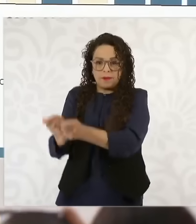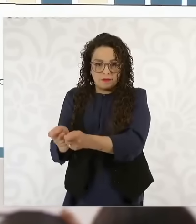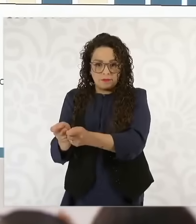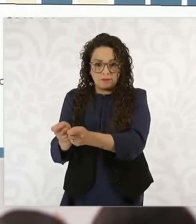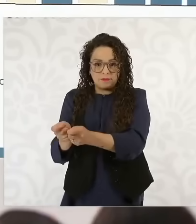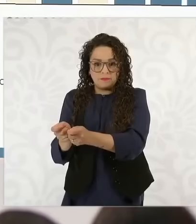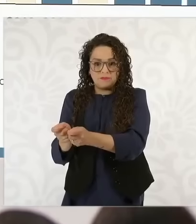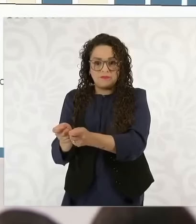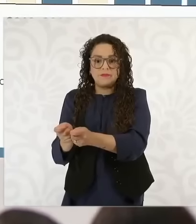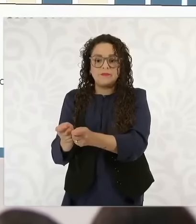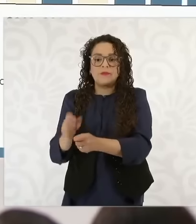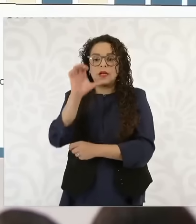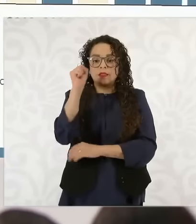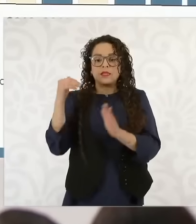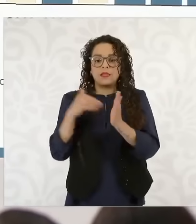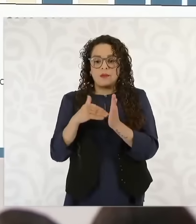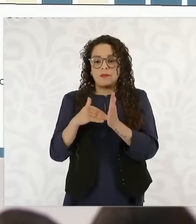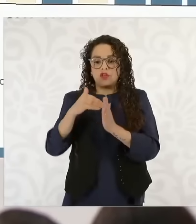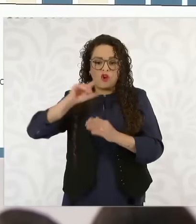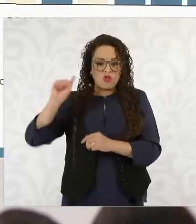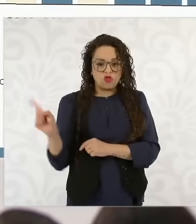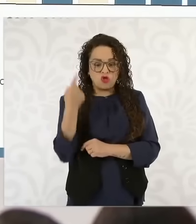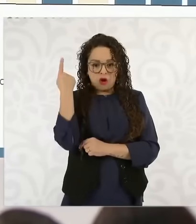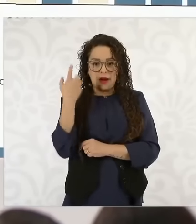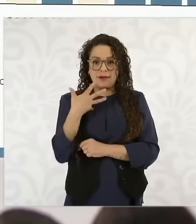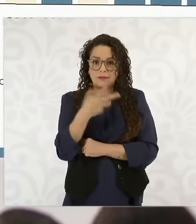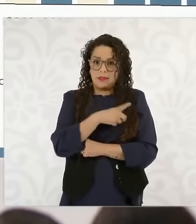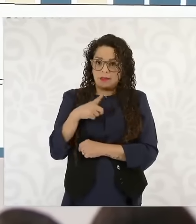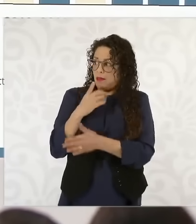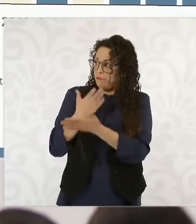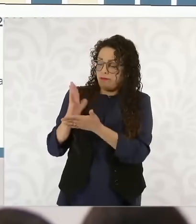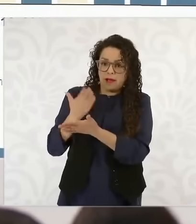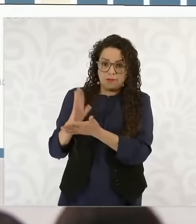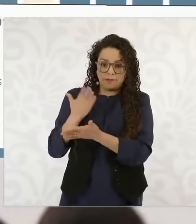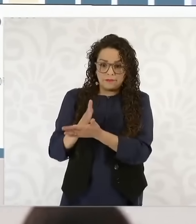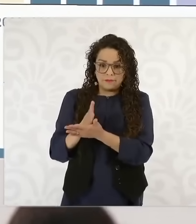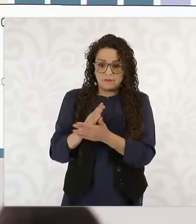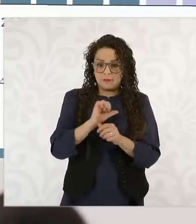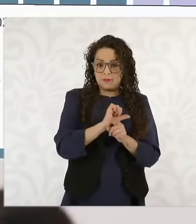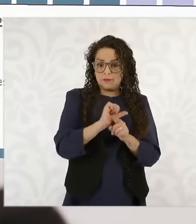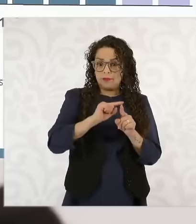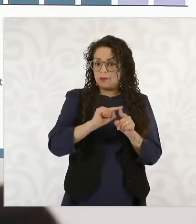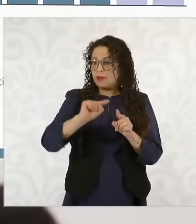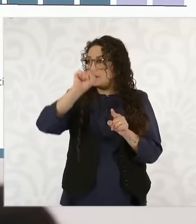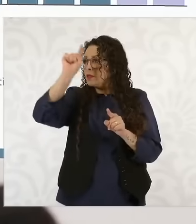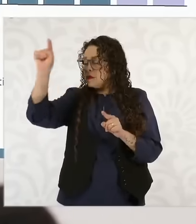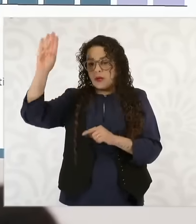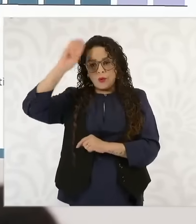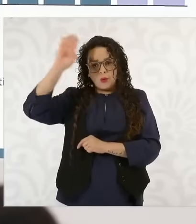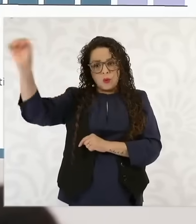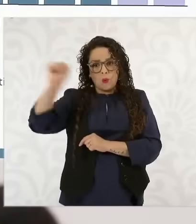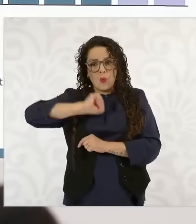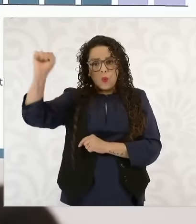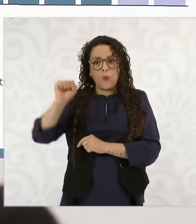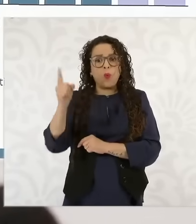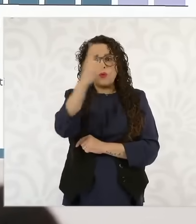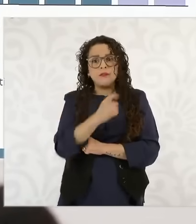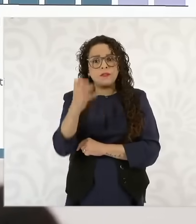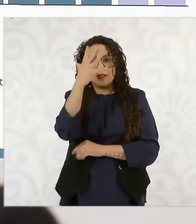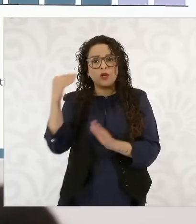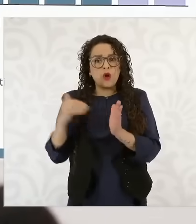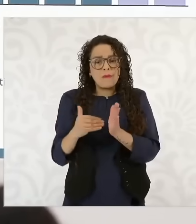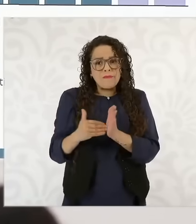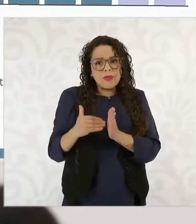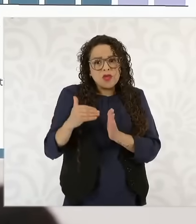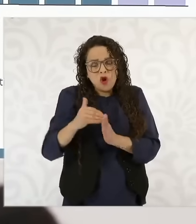recibe con 60.000 millones de dólares de deuda y termina con 105,000 millones de dólares de